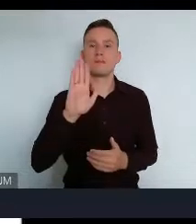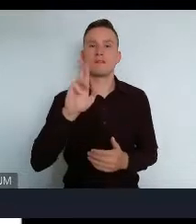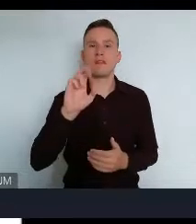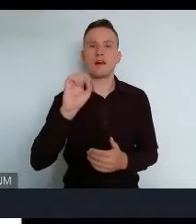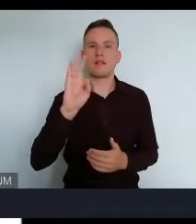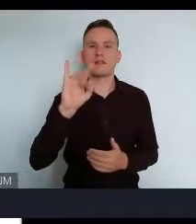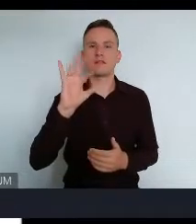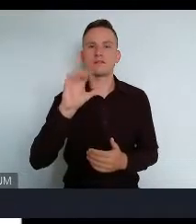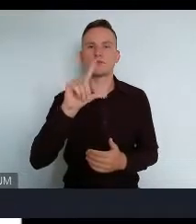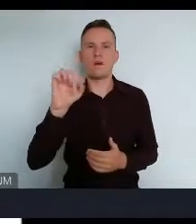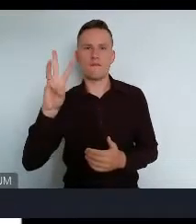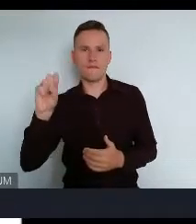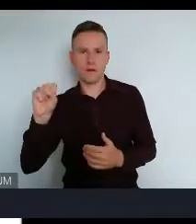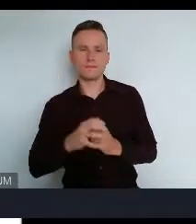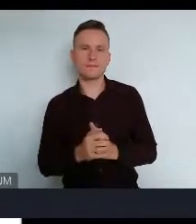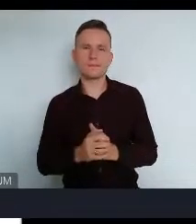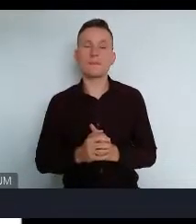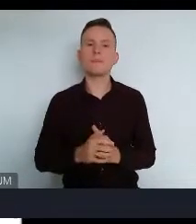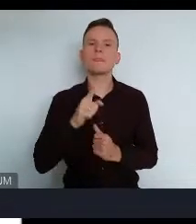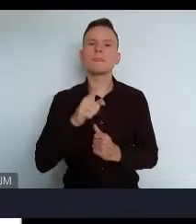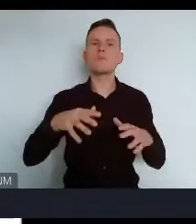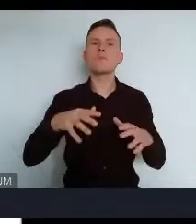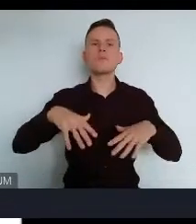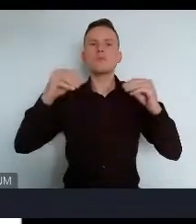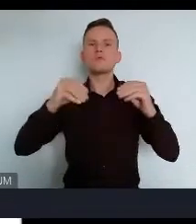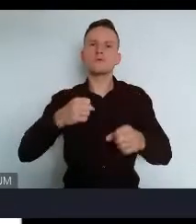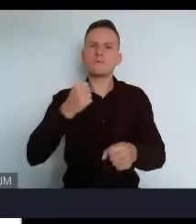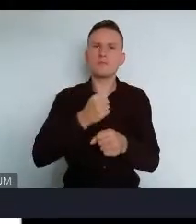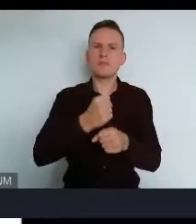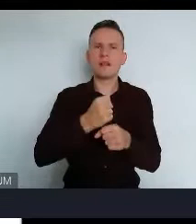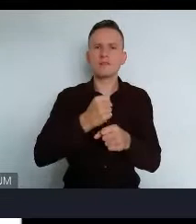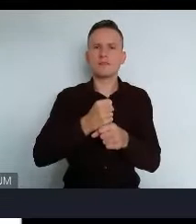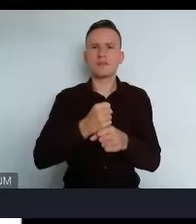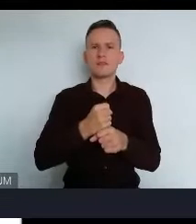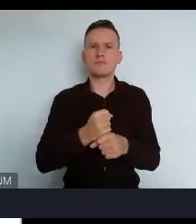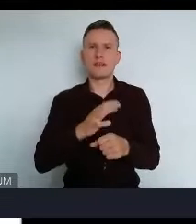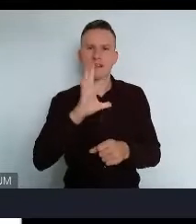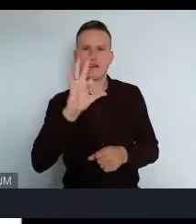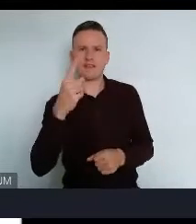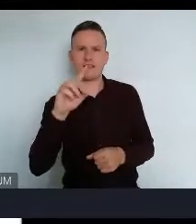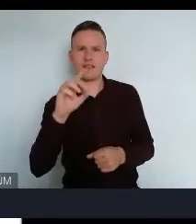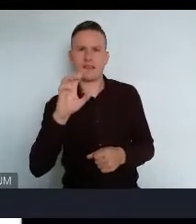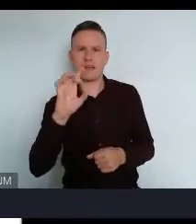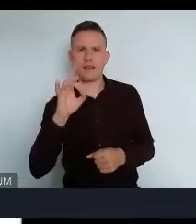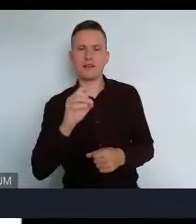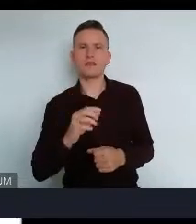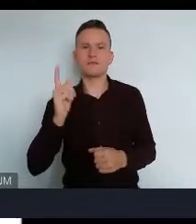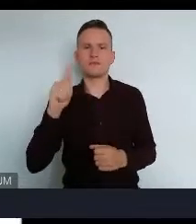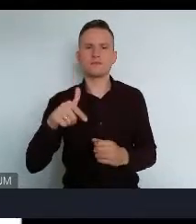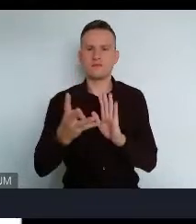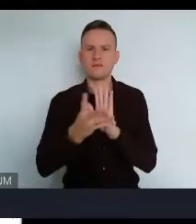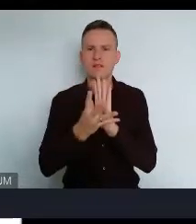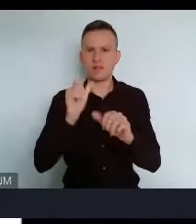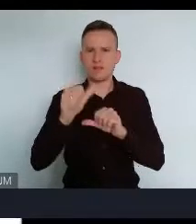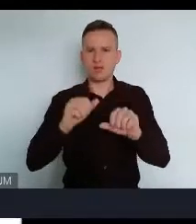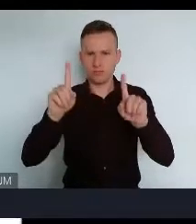Bratysława rozpoczęła prace nad lokalizacją z SDG w 2019 roku, kiedy zaczęła przygotowywać się